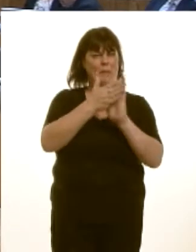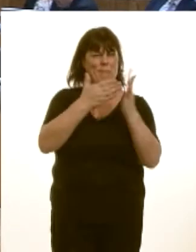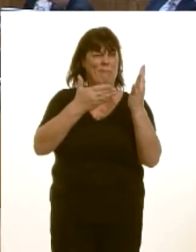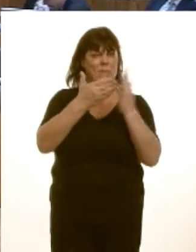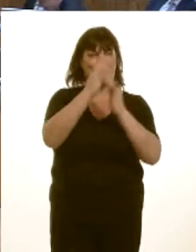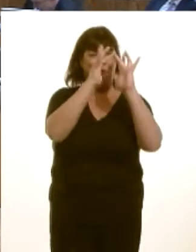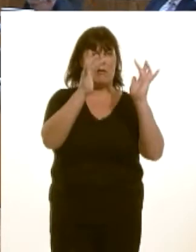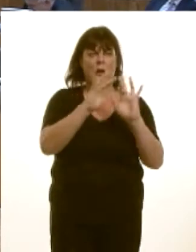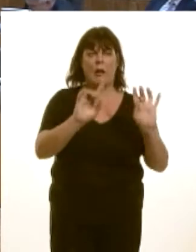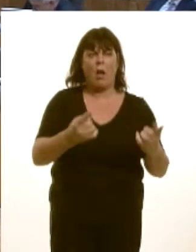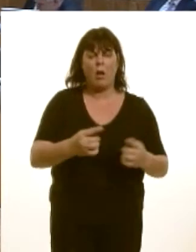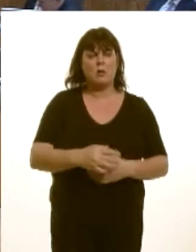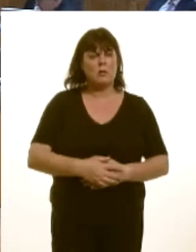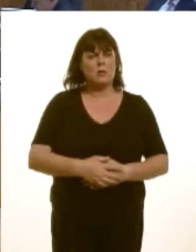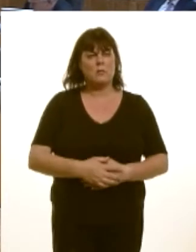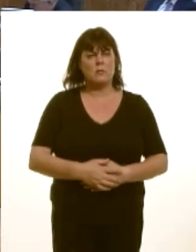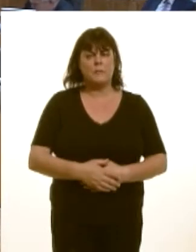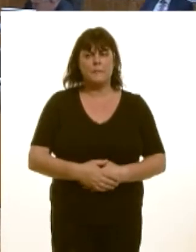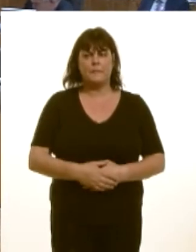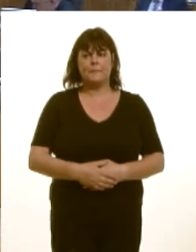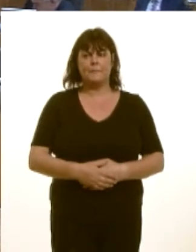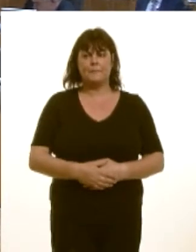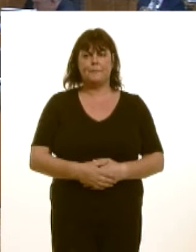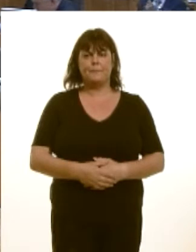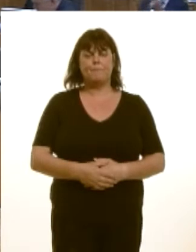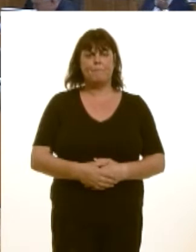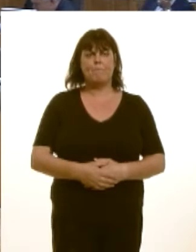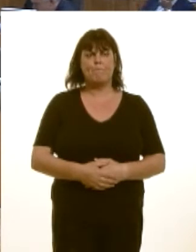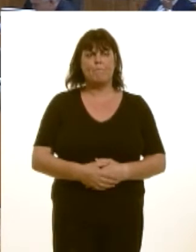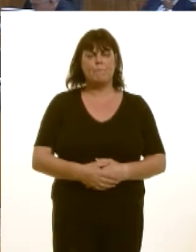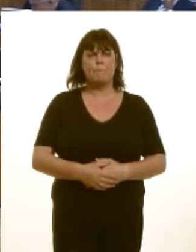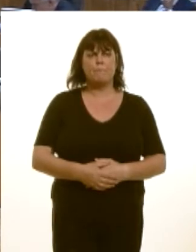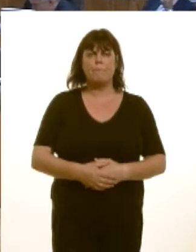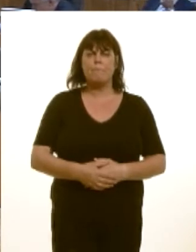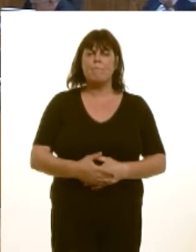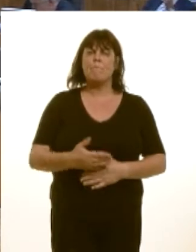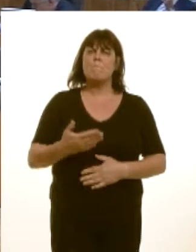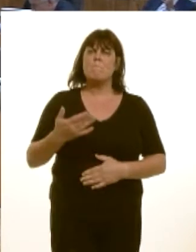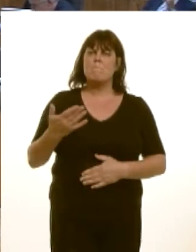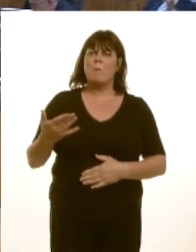Byddai bron bob Aelod yn y lle hwn yn dweud taw ei ardal ef neu hi ddylai gael blaenoriaeth.